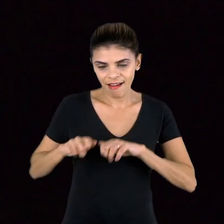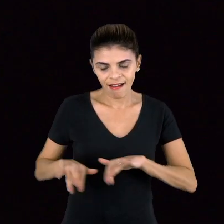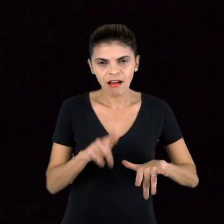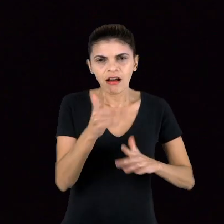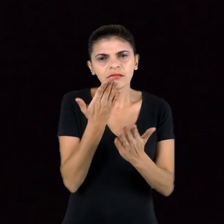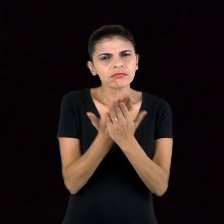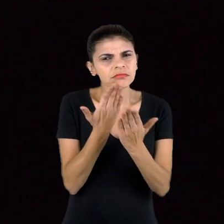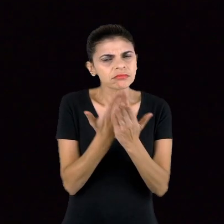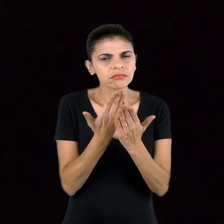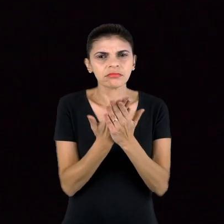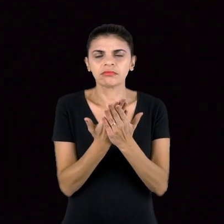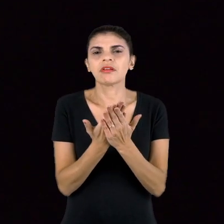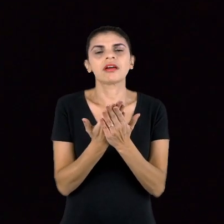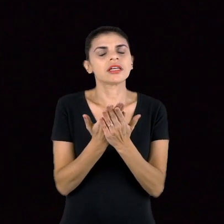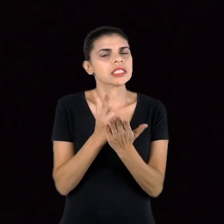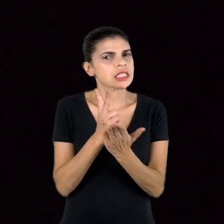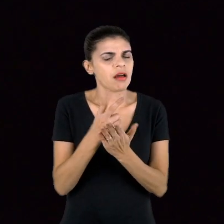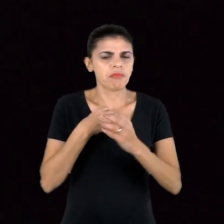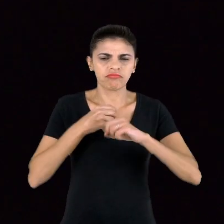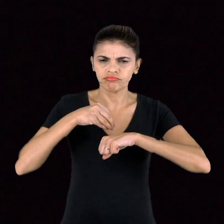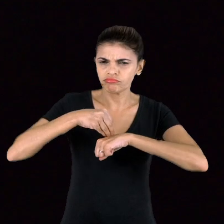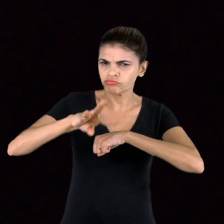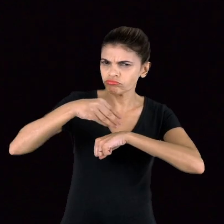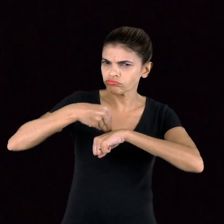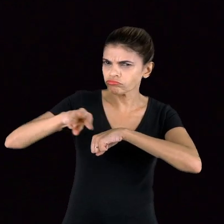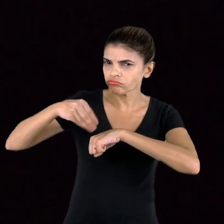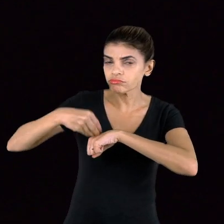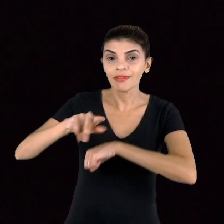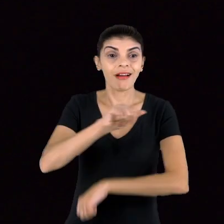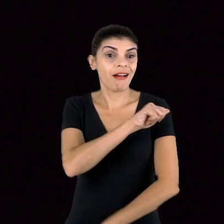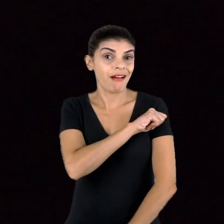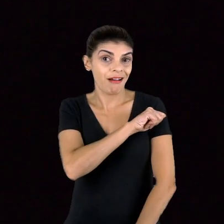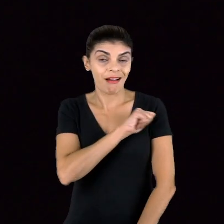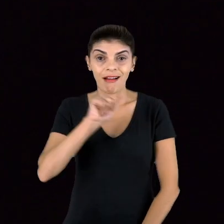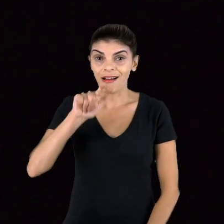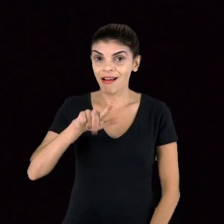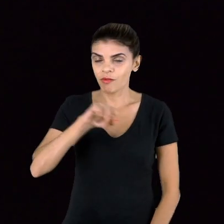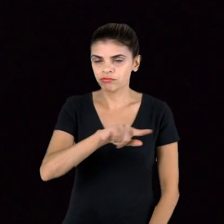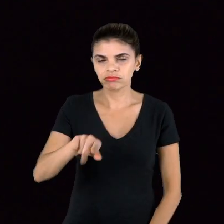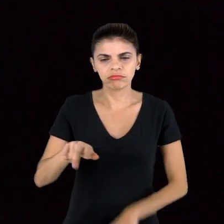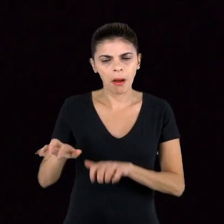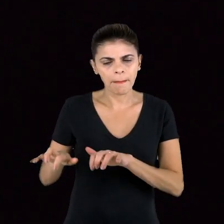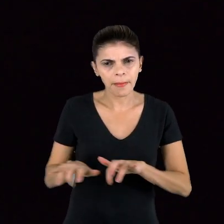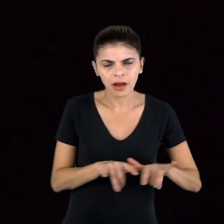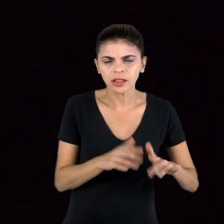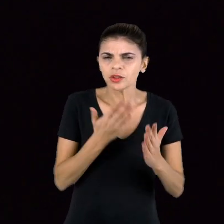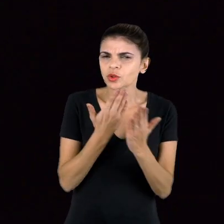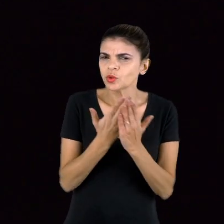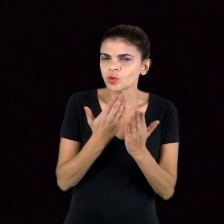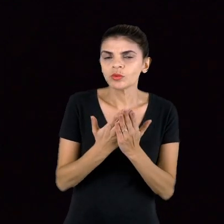eu sempre falo pros alunos pianistas, pra você estudar a teoria e a harmonia